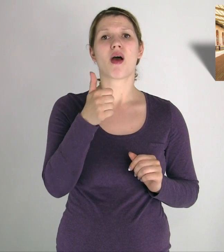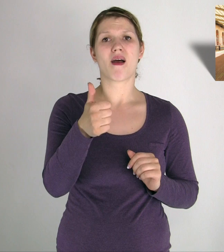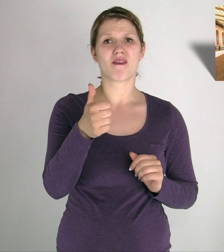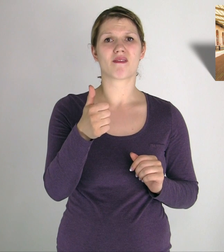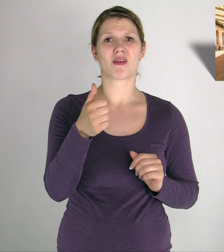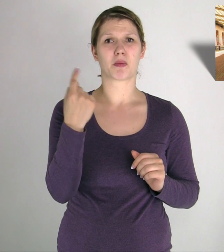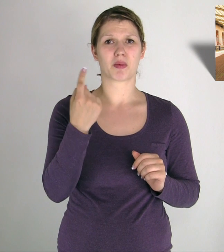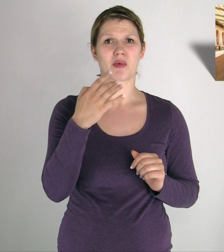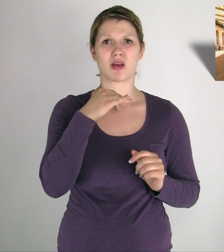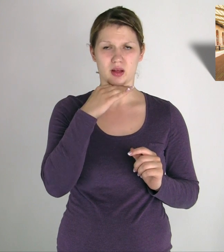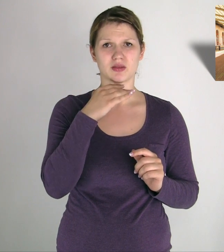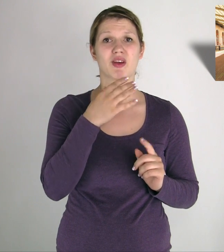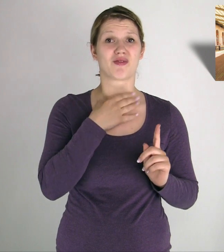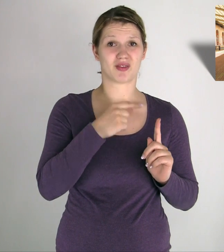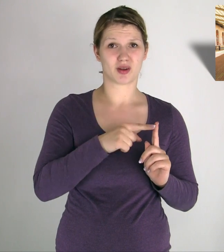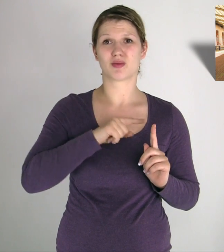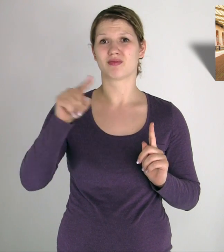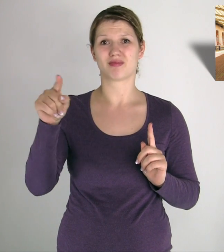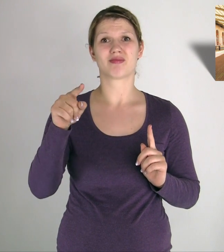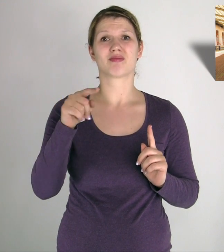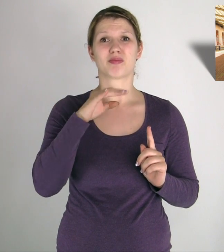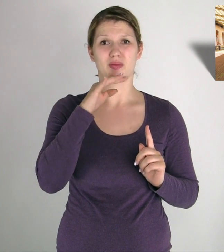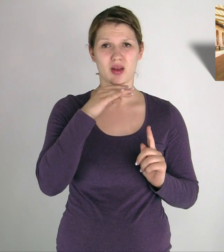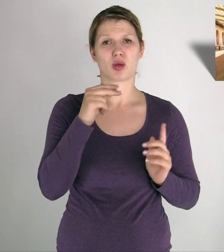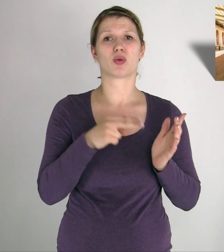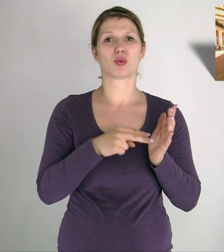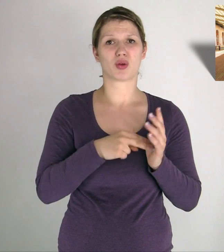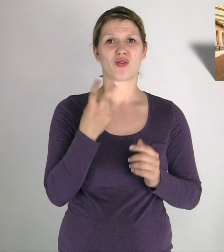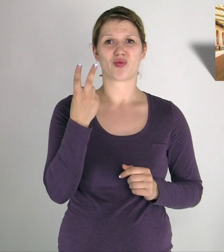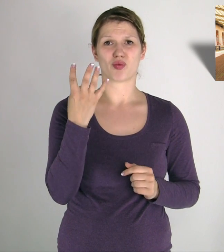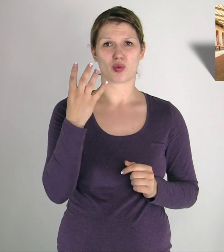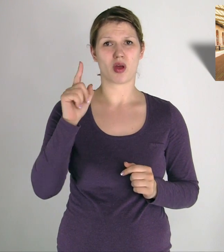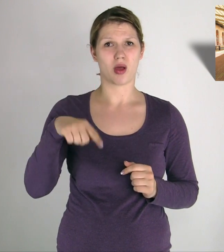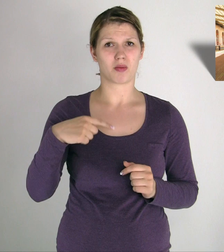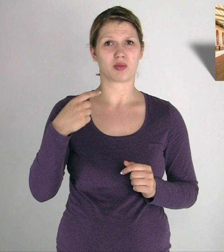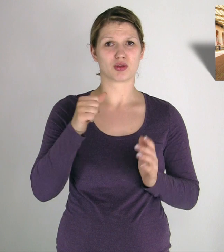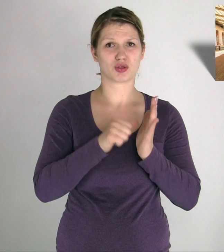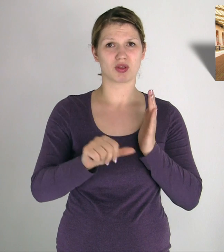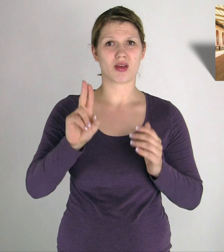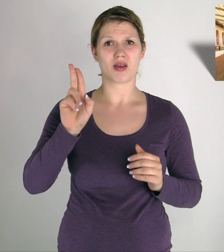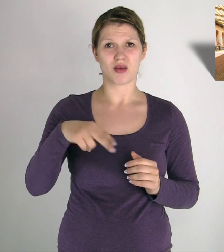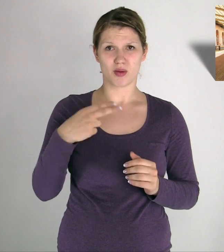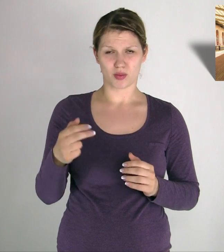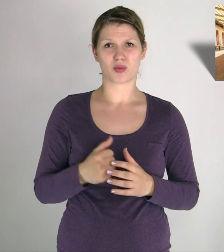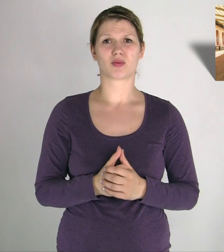Pirmaja klase ši kelionė kainuos 24,6 eur.